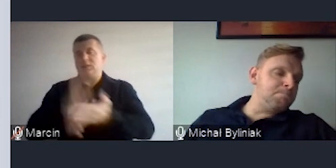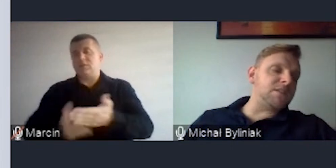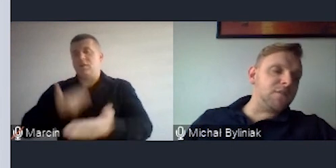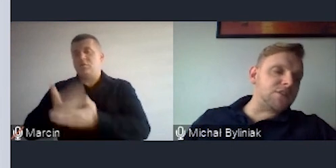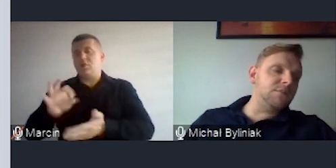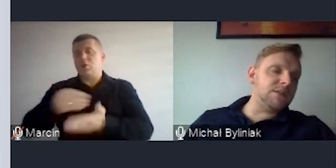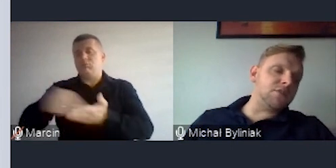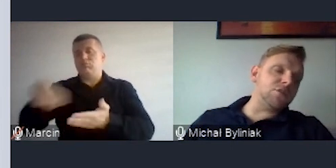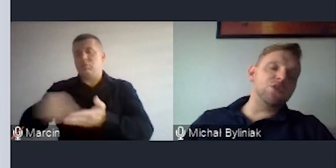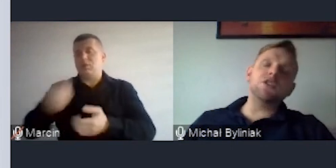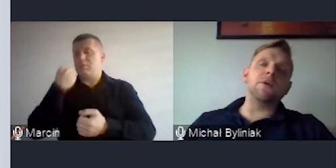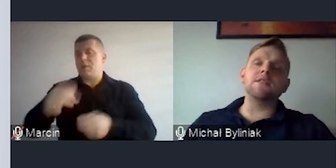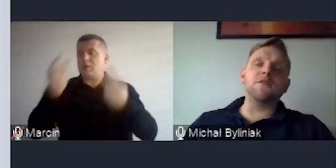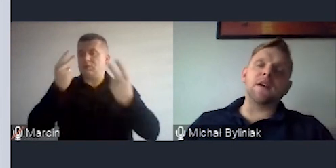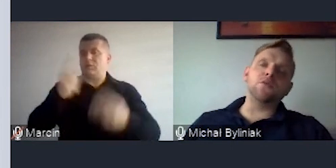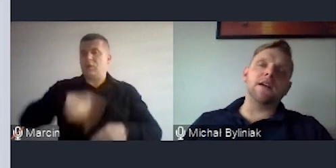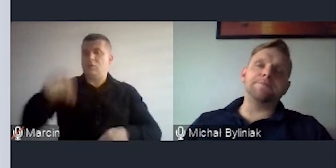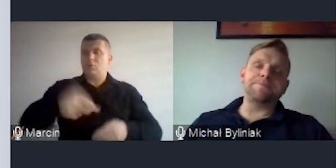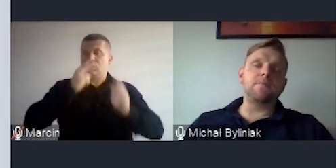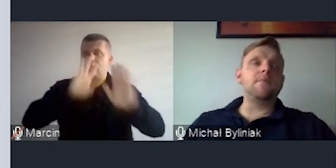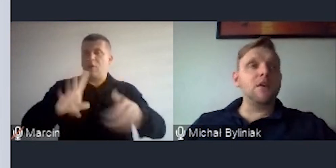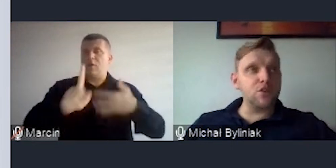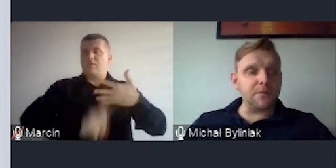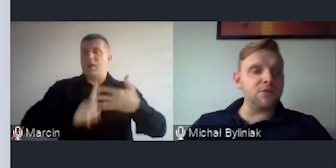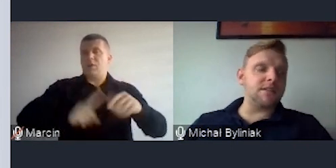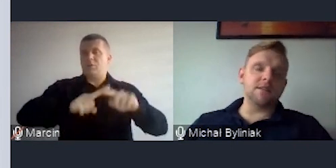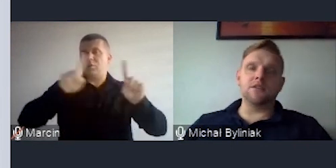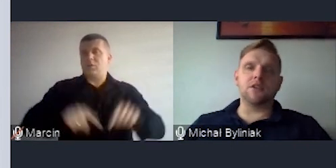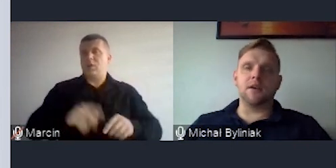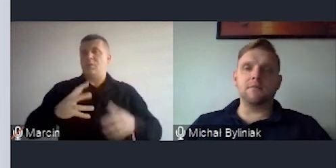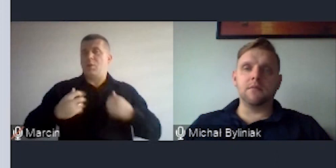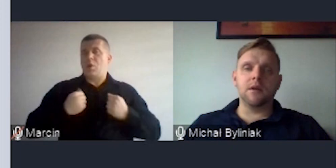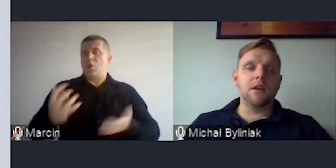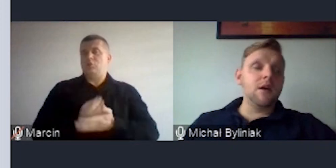Bardzo ważnym jest to, że musicie pokazać fakturę, żeby uzyskać zaliczkę.